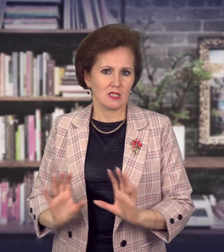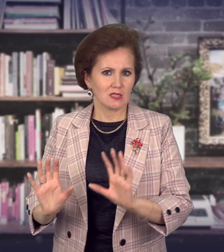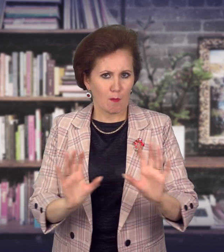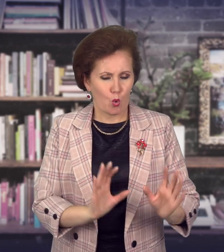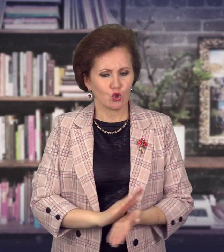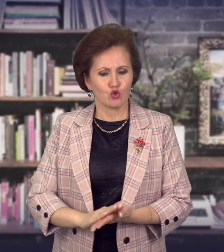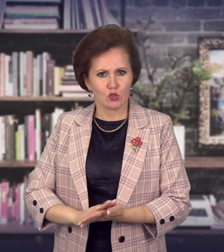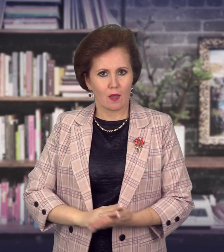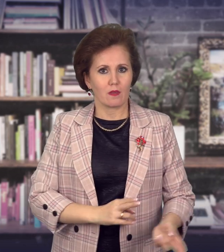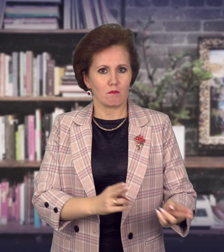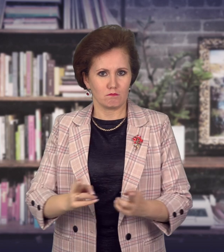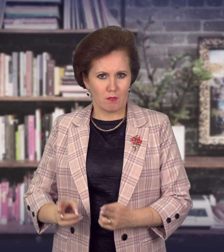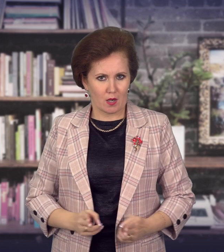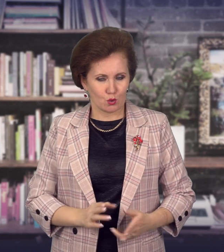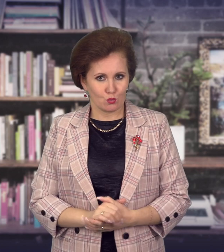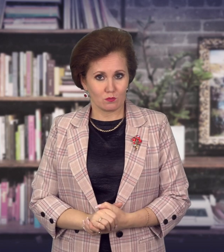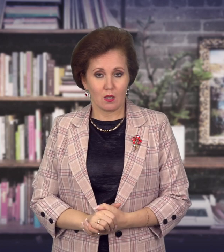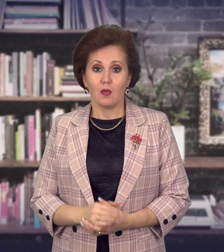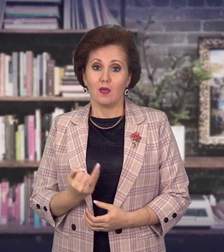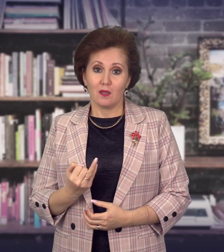заботиться о чистоте и порядке.